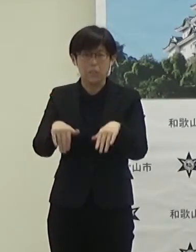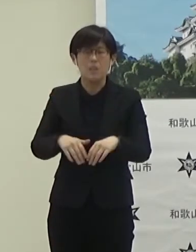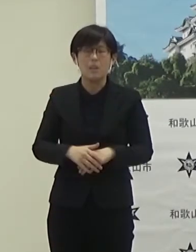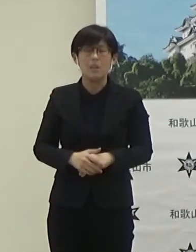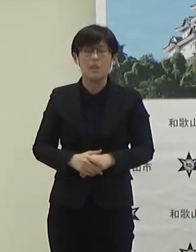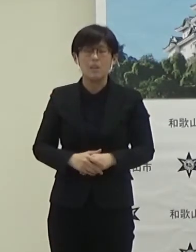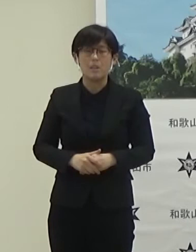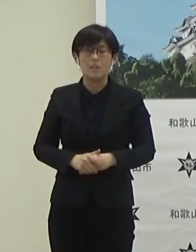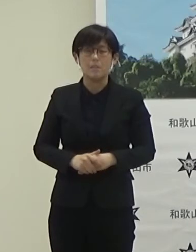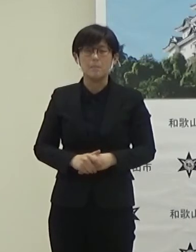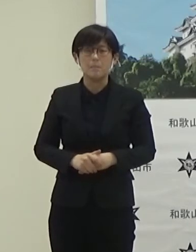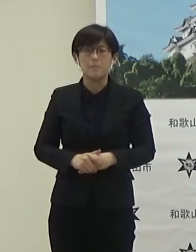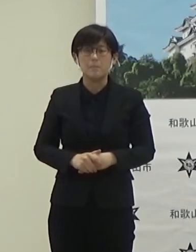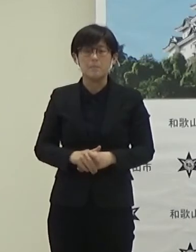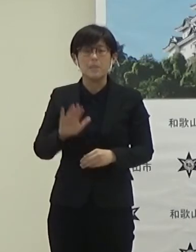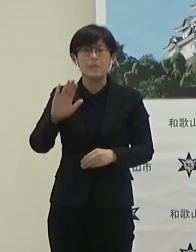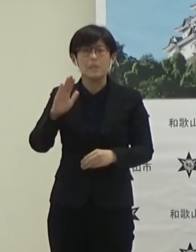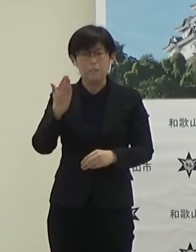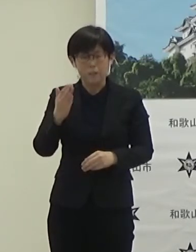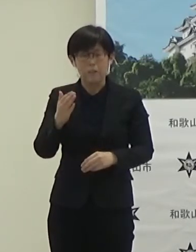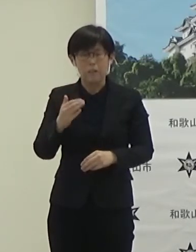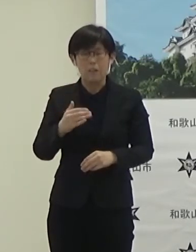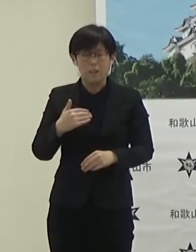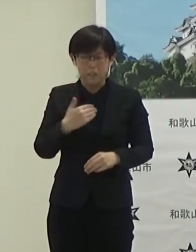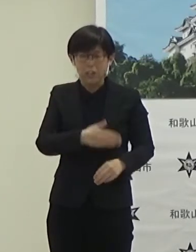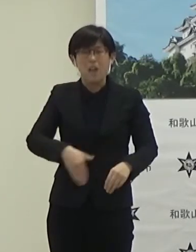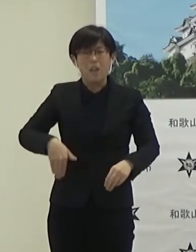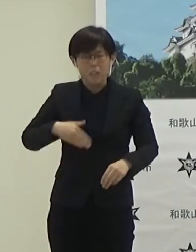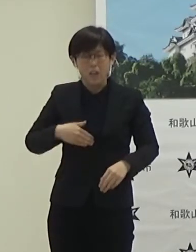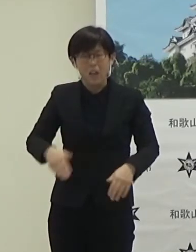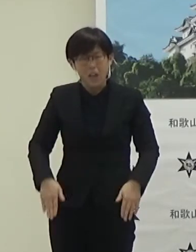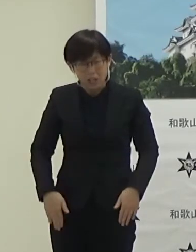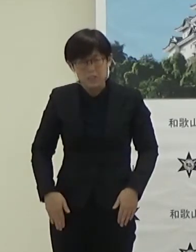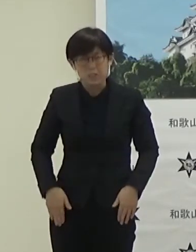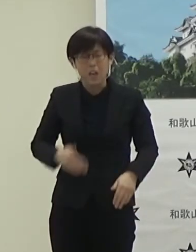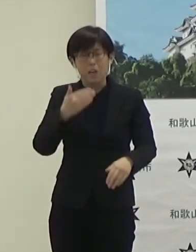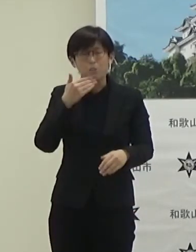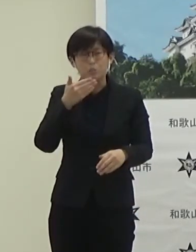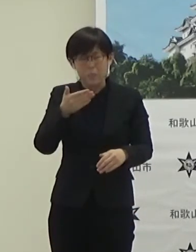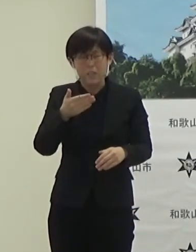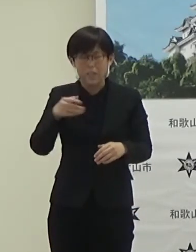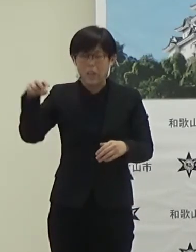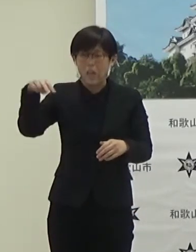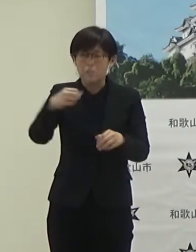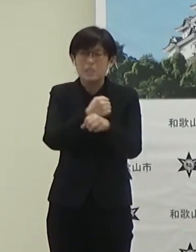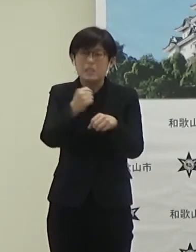交通弱者身体障害者の方 であるとか高齢者の方がエレベーターなしでは